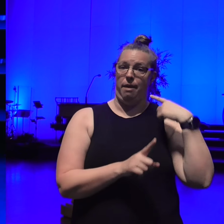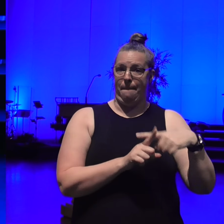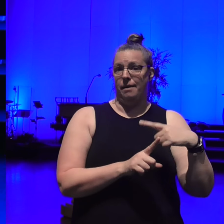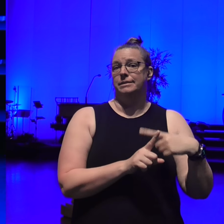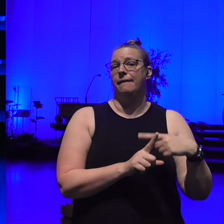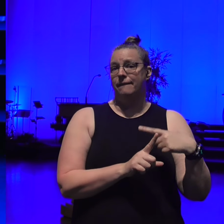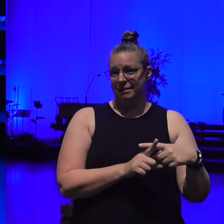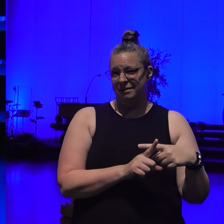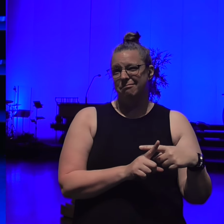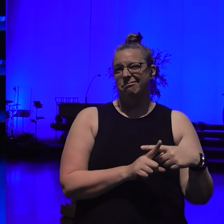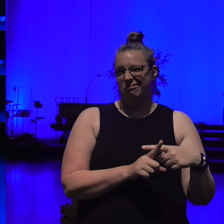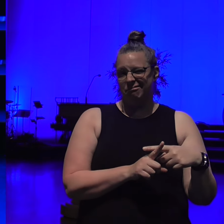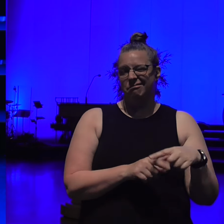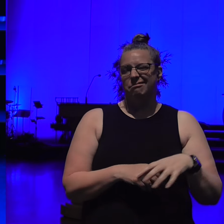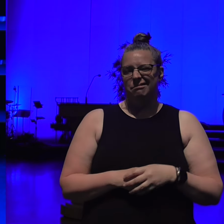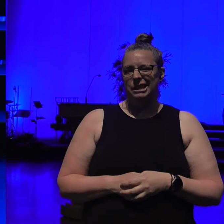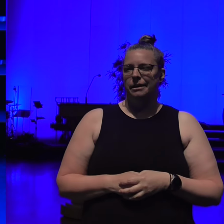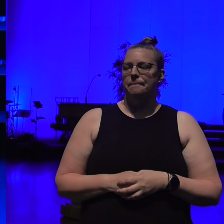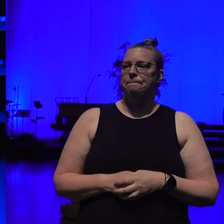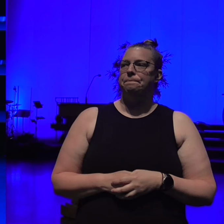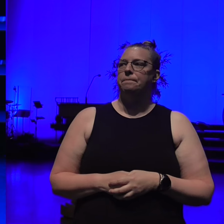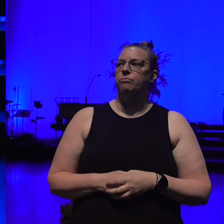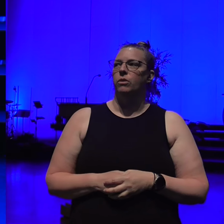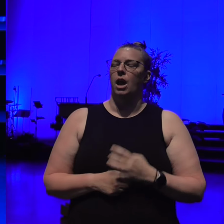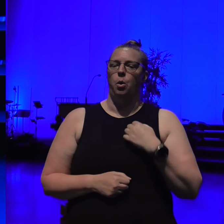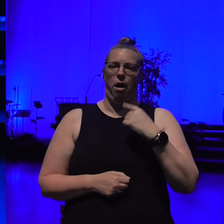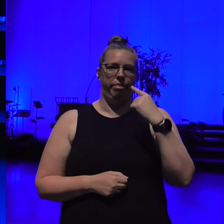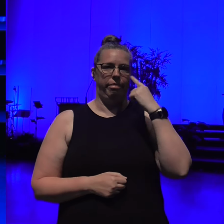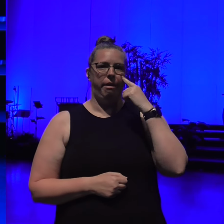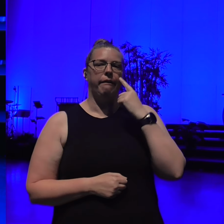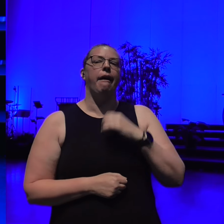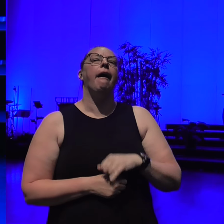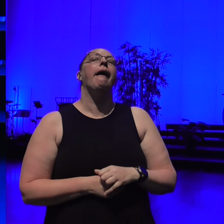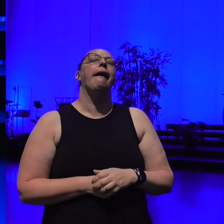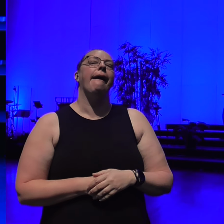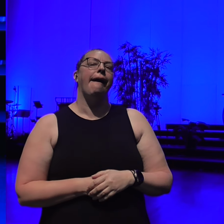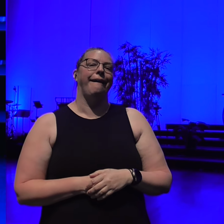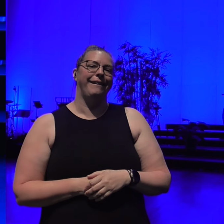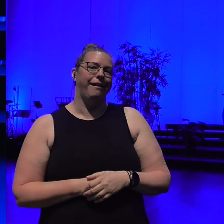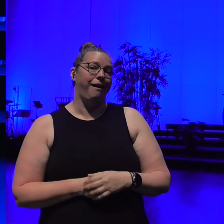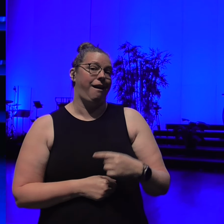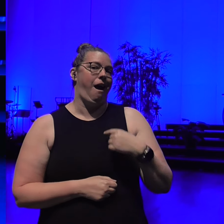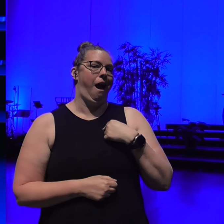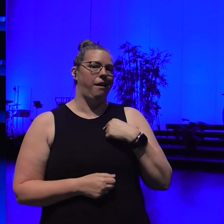disposición muy positiva Uno podría pensar que puede salirse con la suya siendo negativo porque